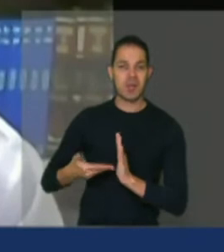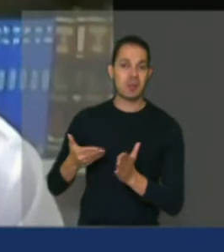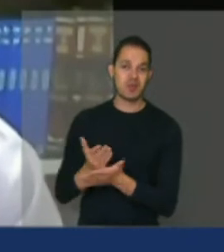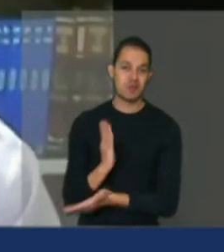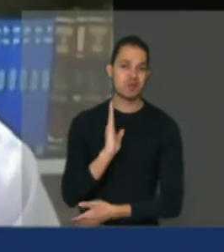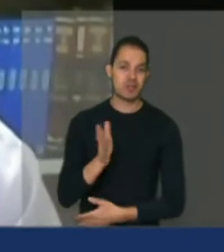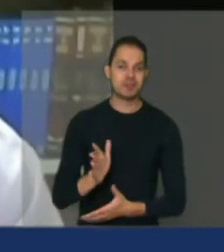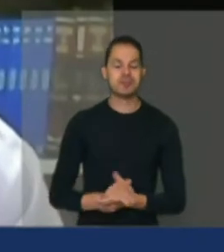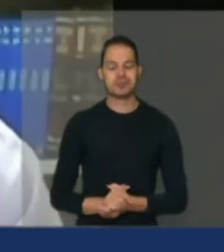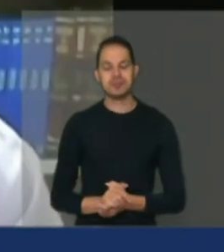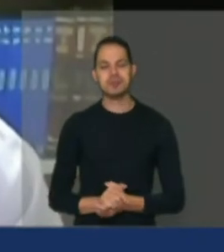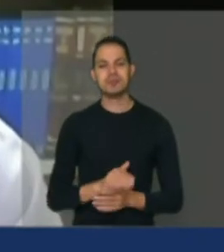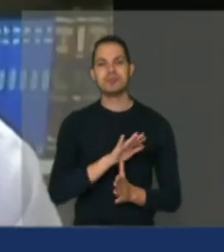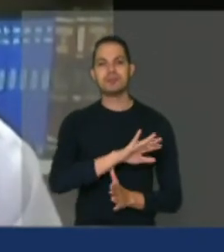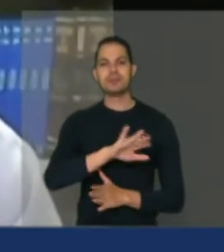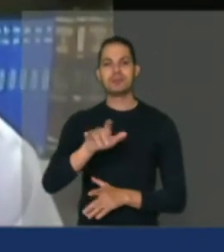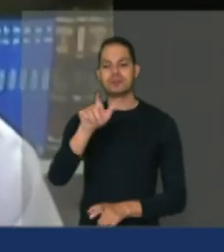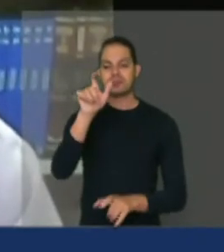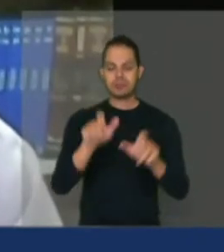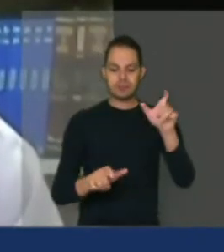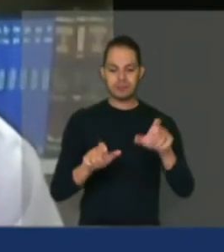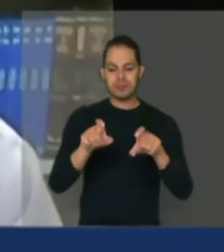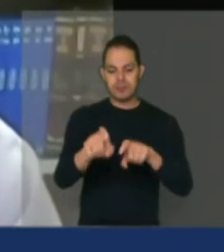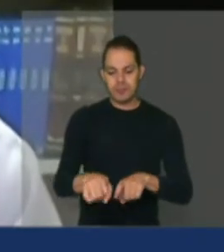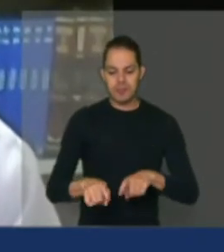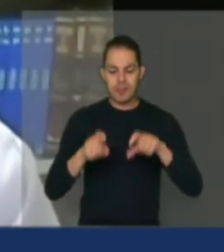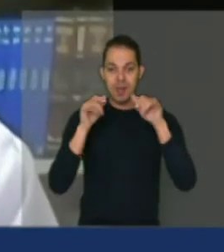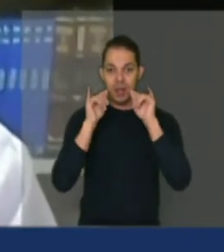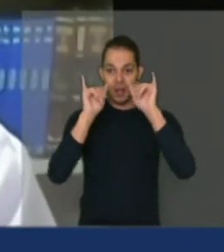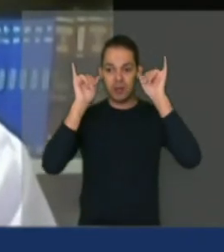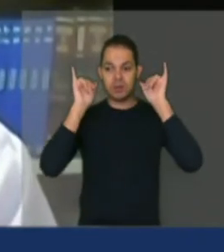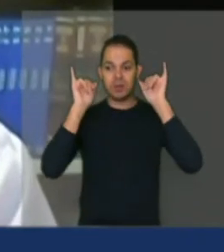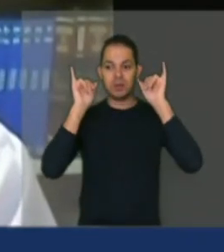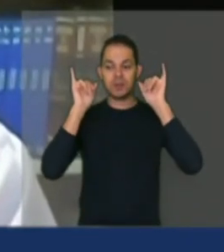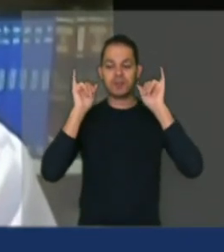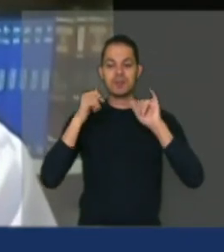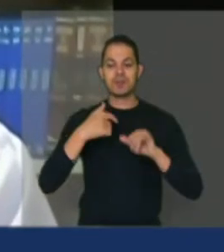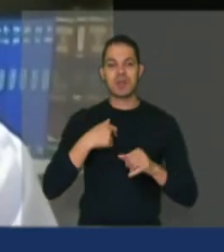FAMILIARES. EU ESTOU FAZENDO UMA SÉRIE DE VISITAS AO INTERIOR DO AMAZONAS, PRINCIPALMENTE AGORA NO